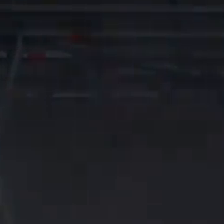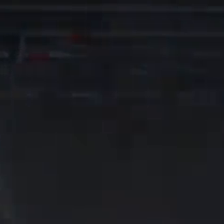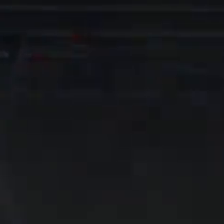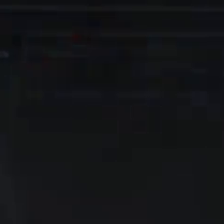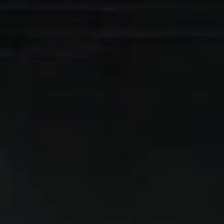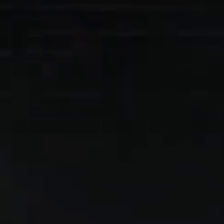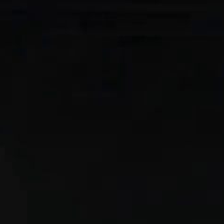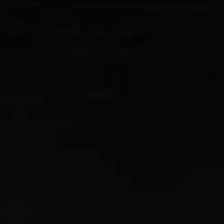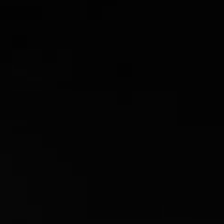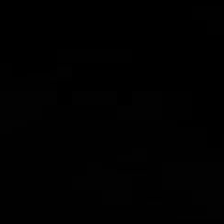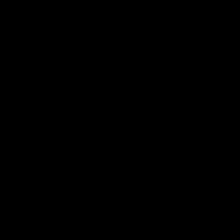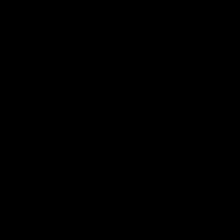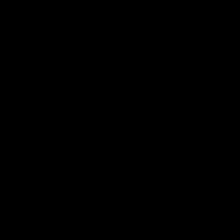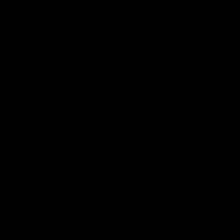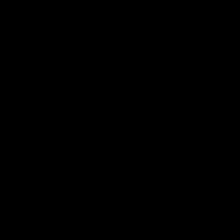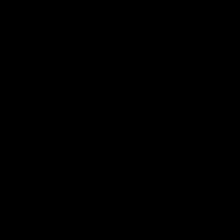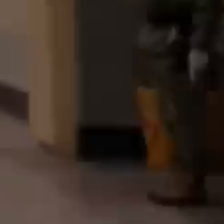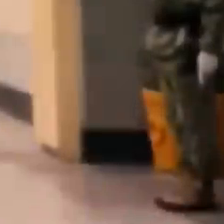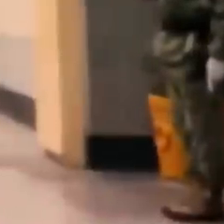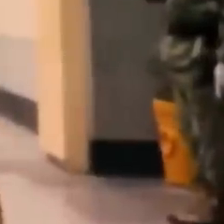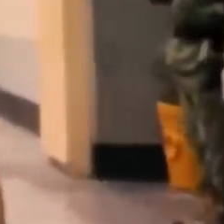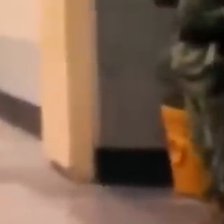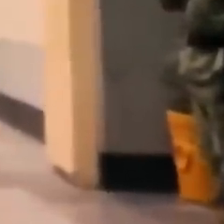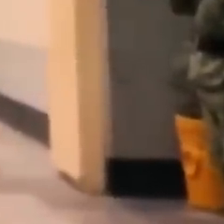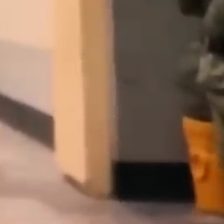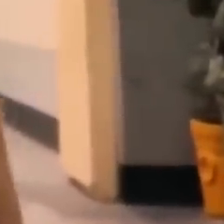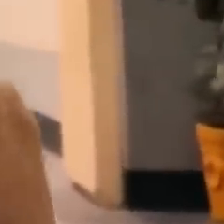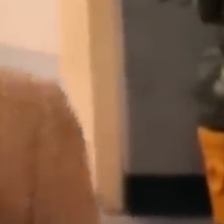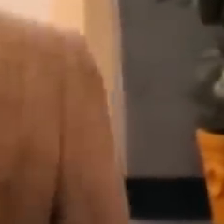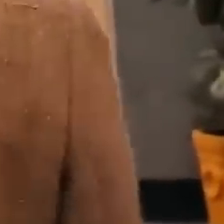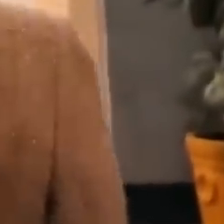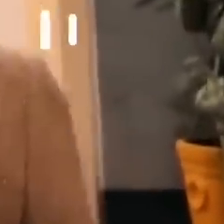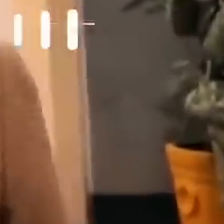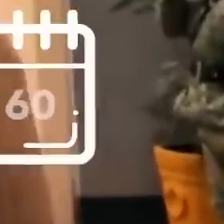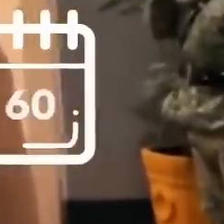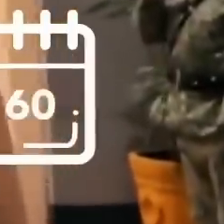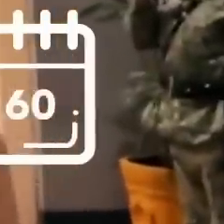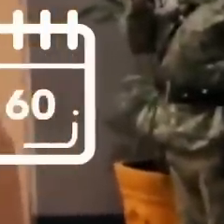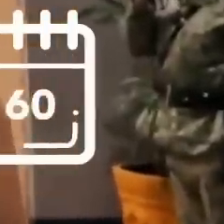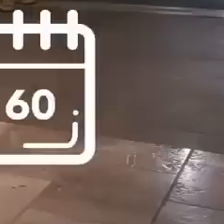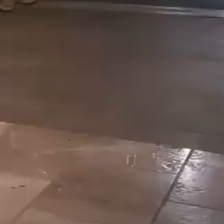justicia desde el primer día de gobierno de la presidenta Claudia sham se puso en marcha la